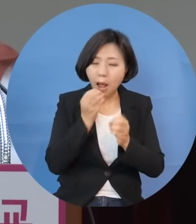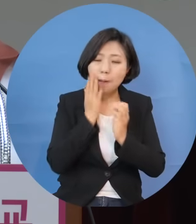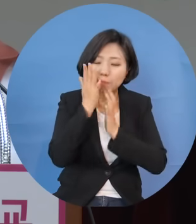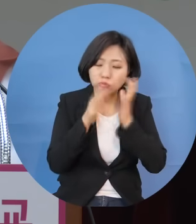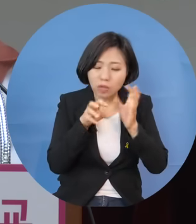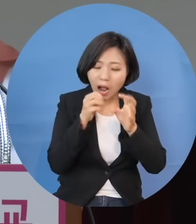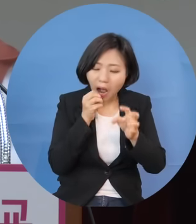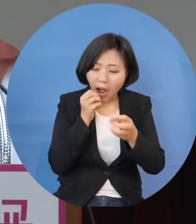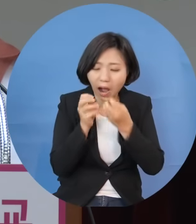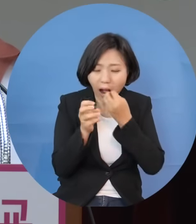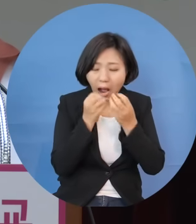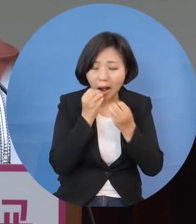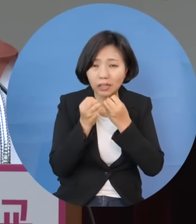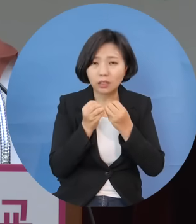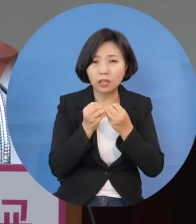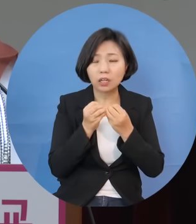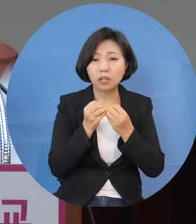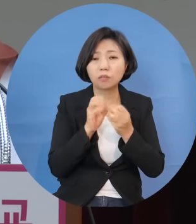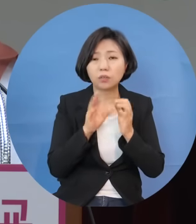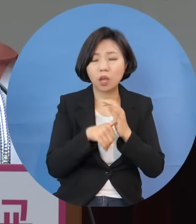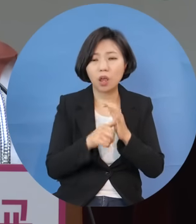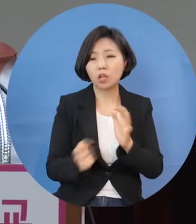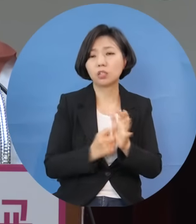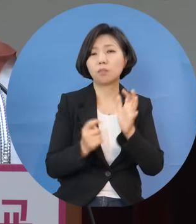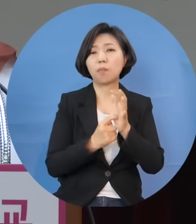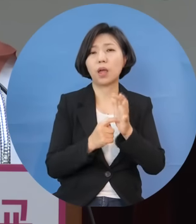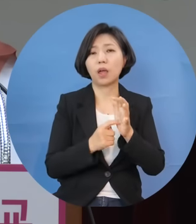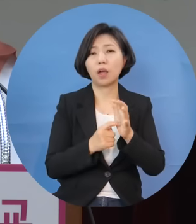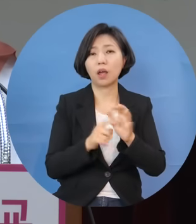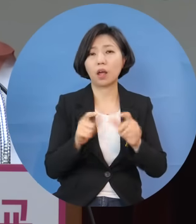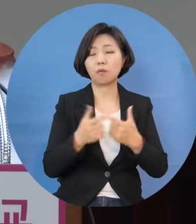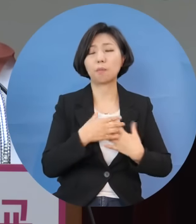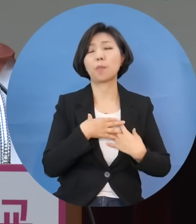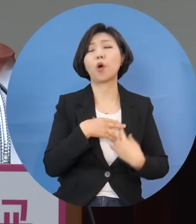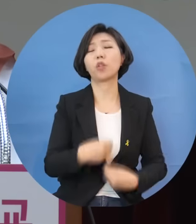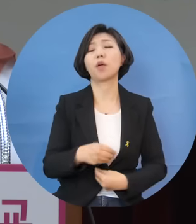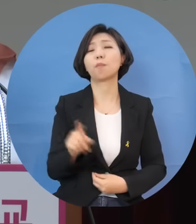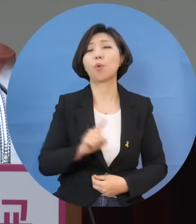조급하거나 서두르는 거예요, 편안합니까? (질문자) 편안합니다.